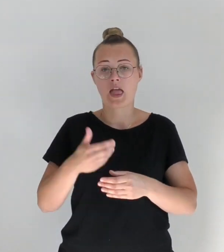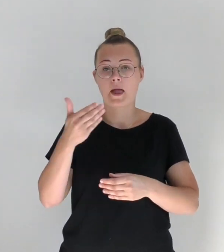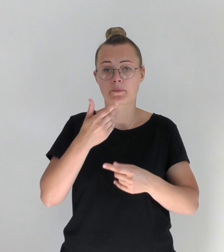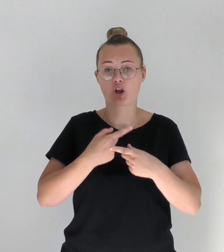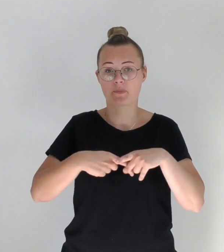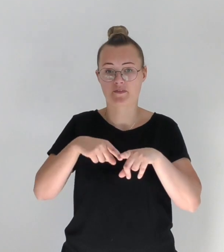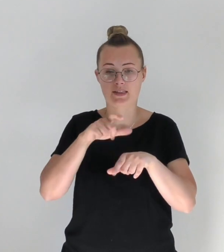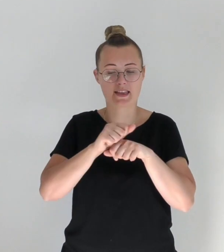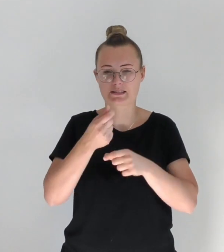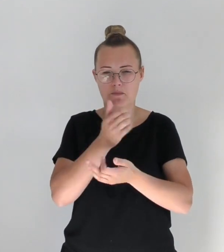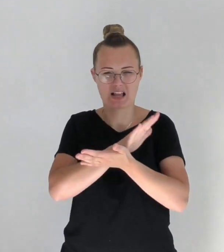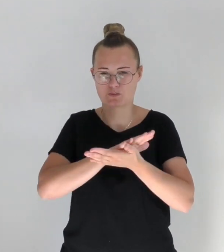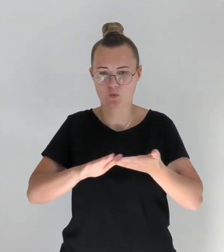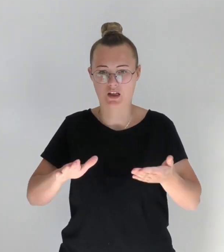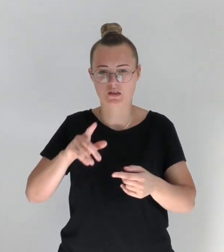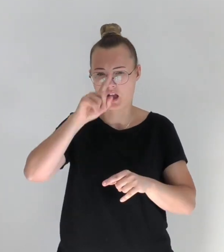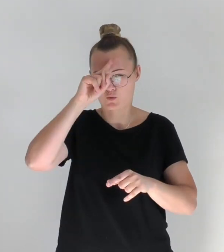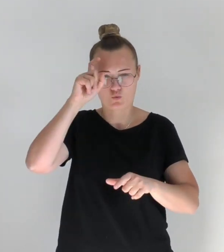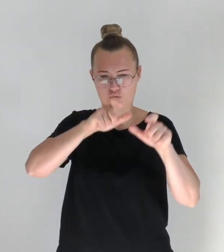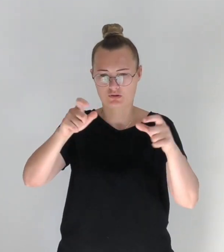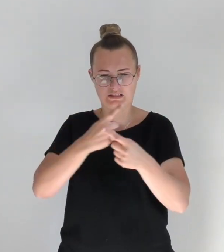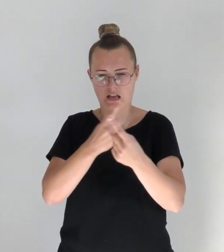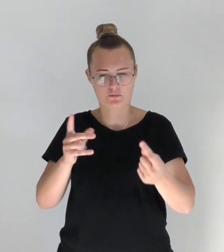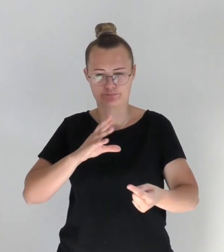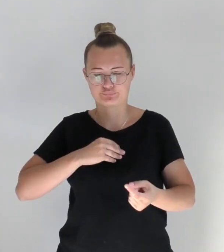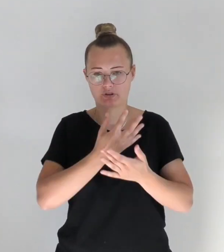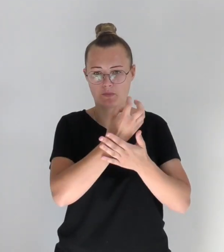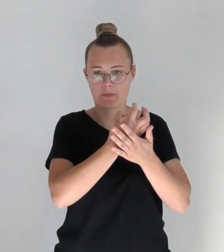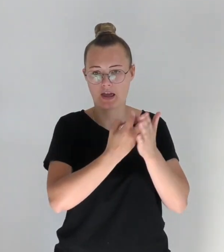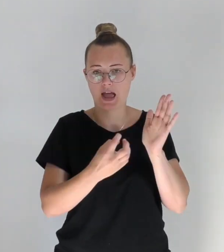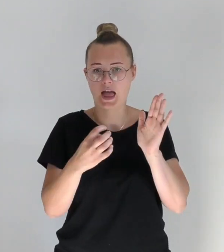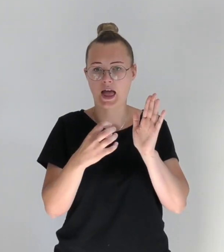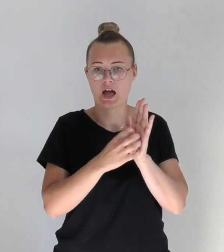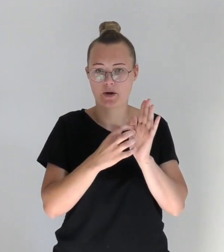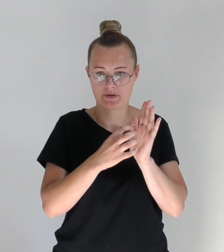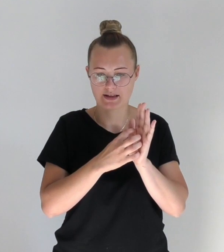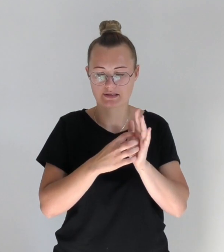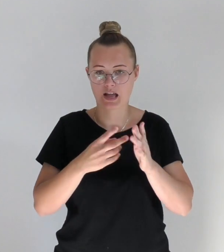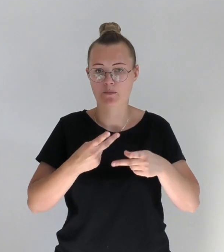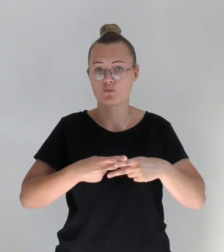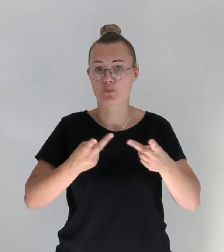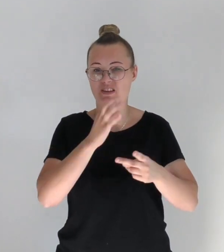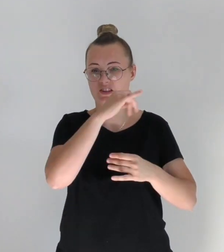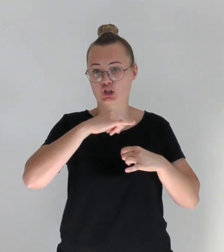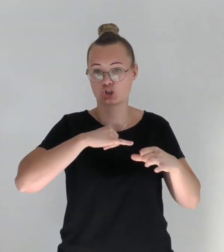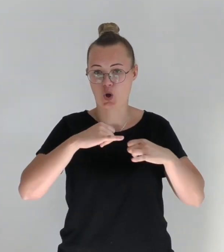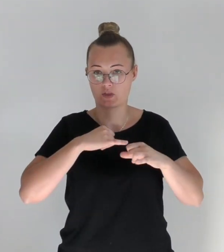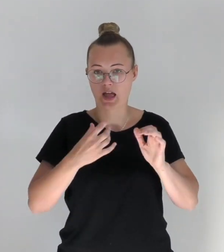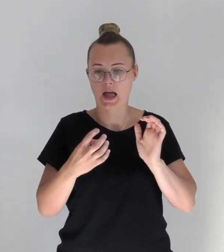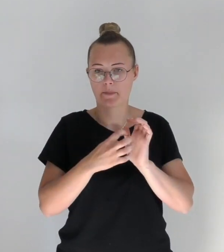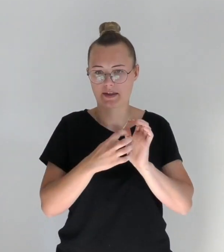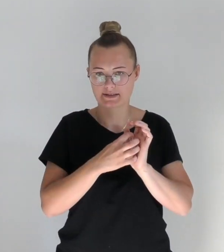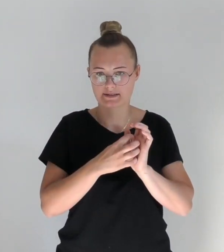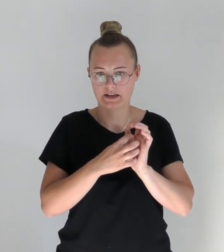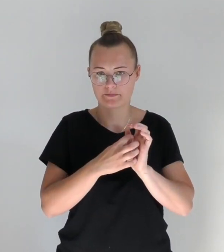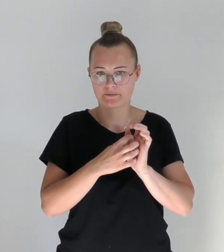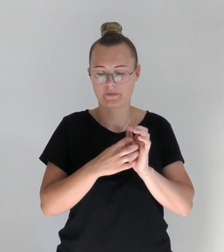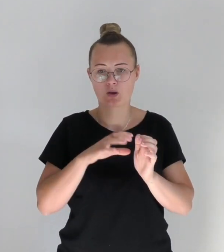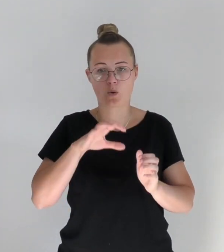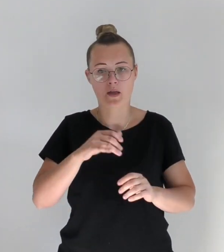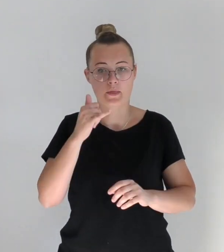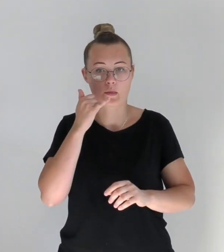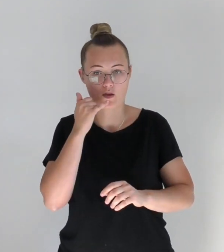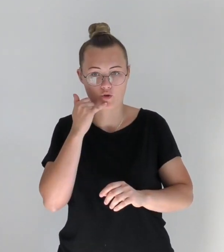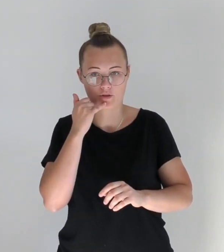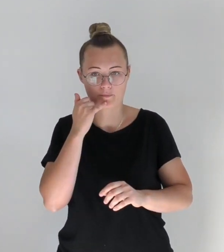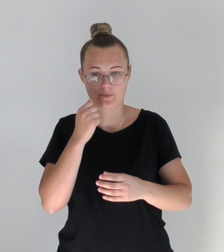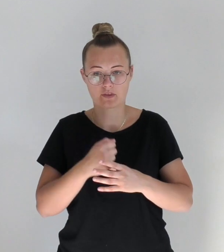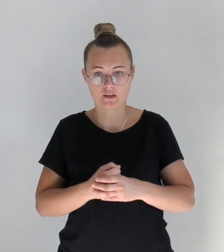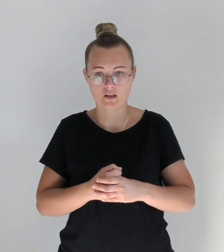mObywatel jest bezpłatną, oficjalną publiczną aplikacją mobilną.